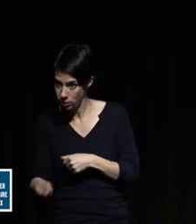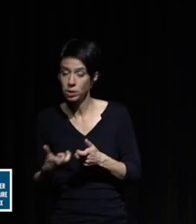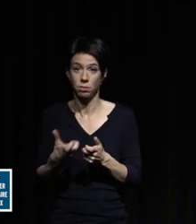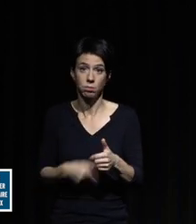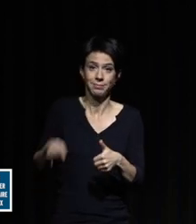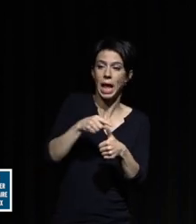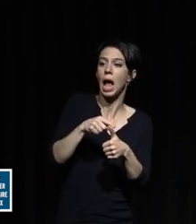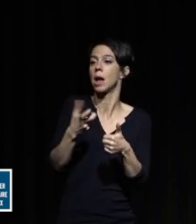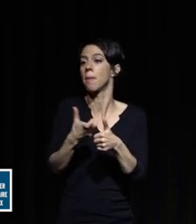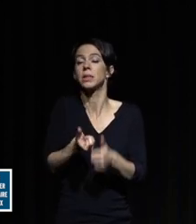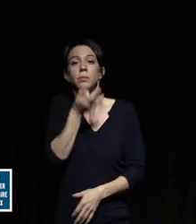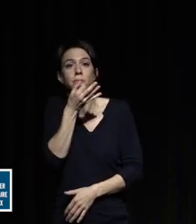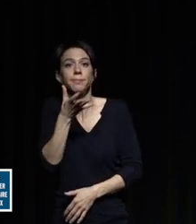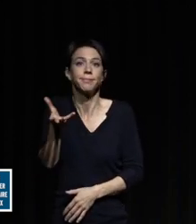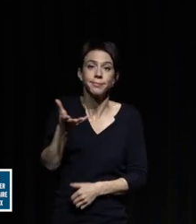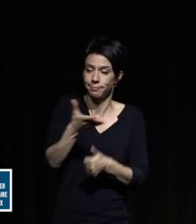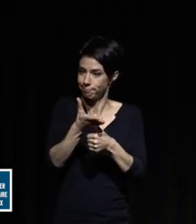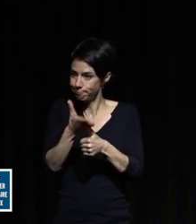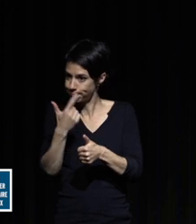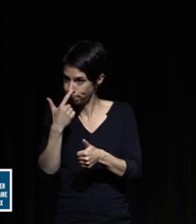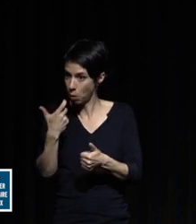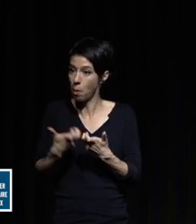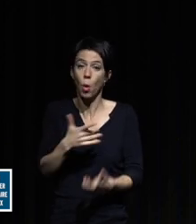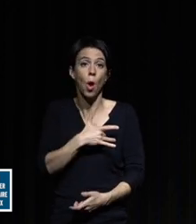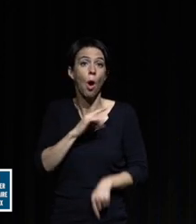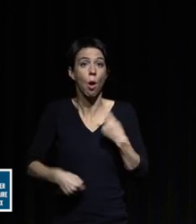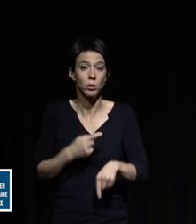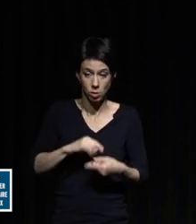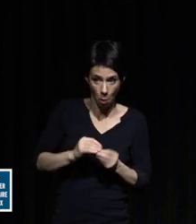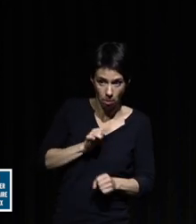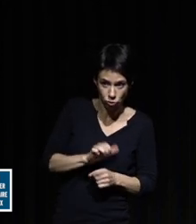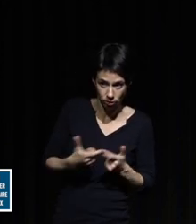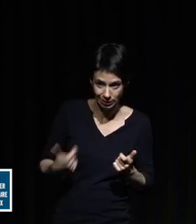veineuses que les autres par contre ils peuvent être mieux toléré que certains autres et donc